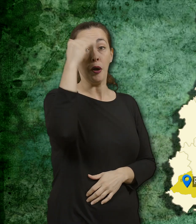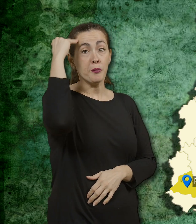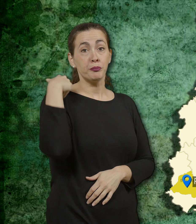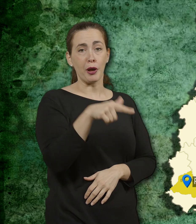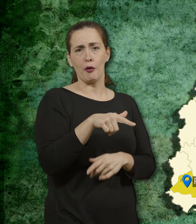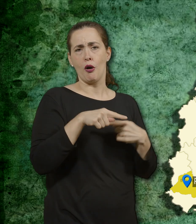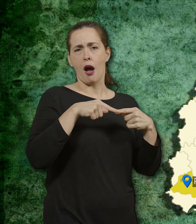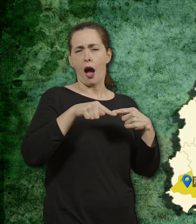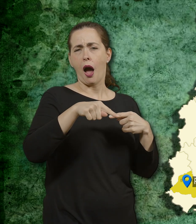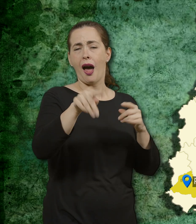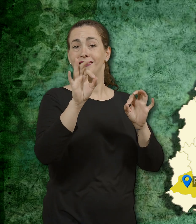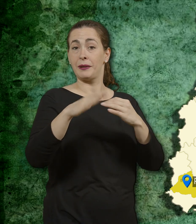S'estén des de la vora del riu Ebre,